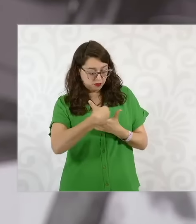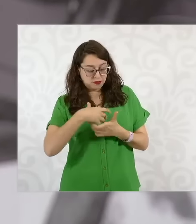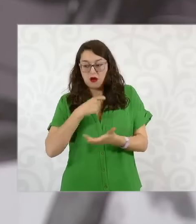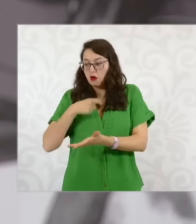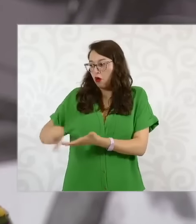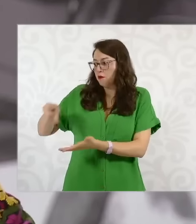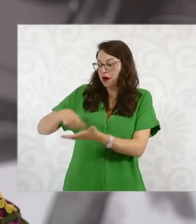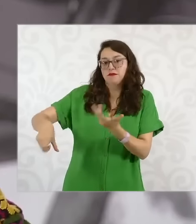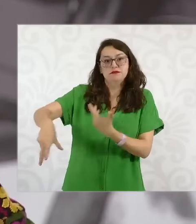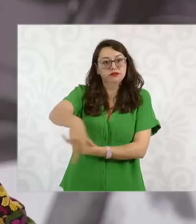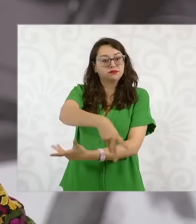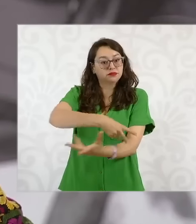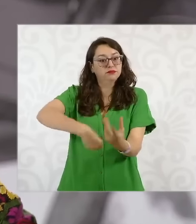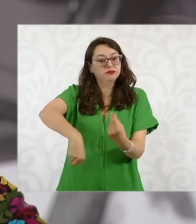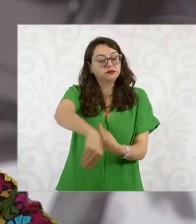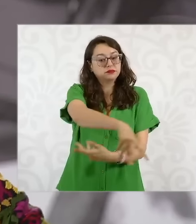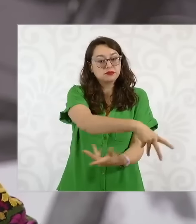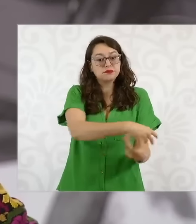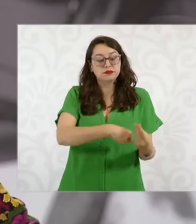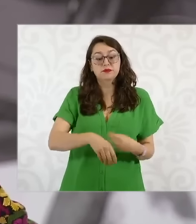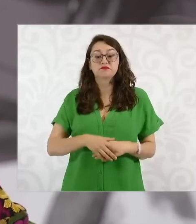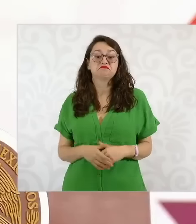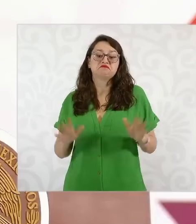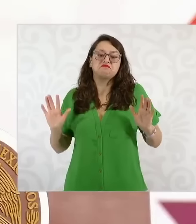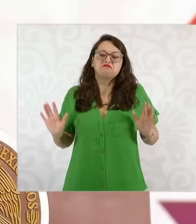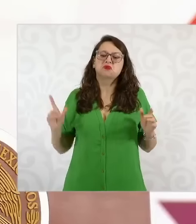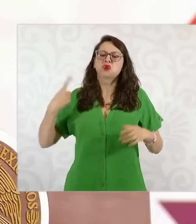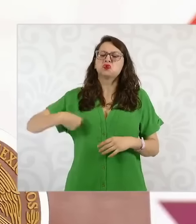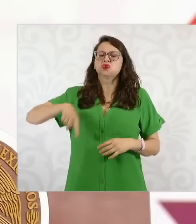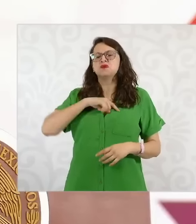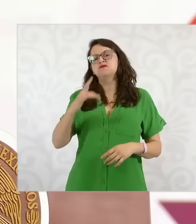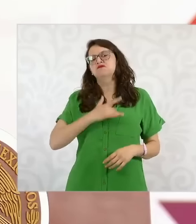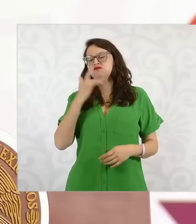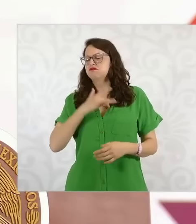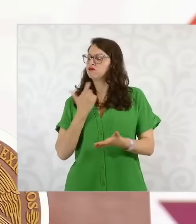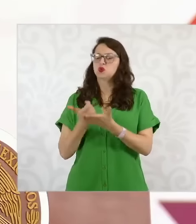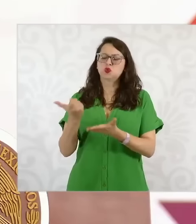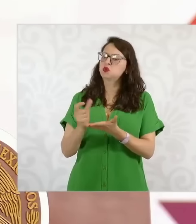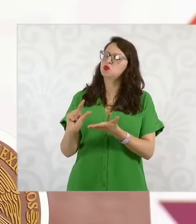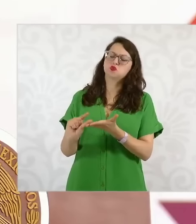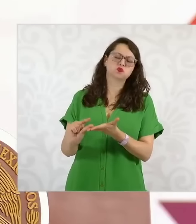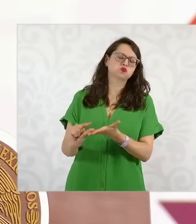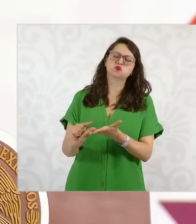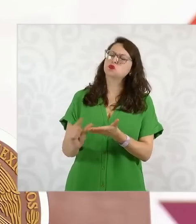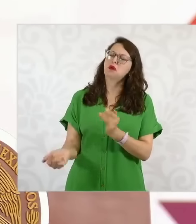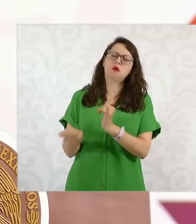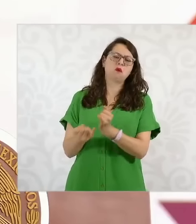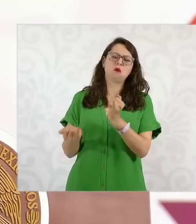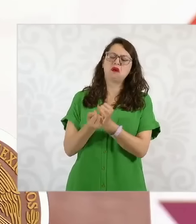Entonces, si no hubiera habido aumento salarial, si hubiéramos seguido con la visión neoliberal y si no hubiera habido programas de bienestar,